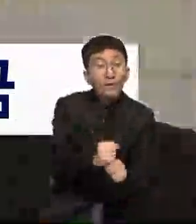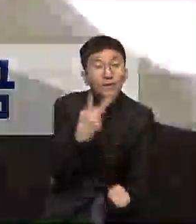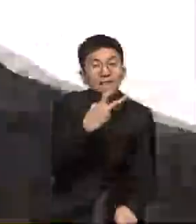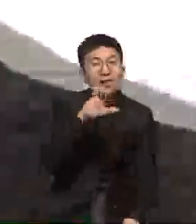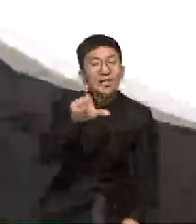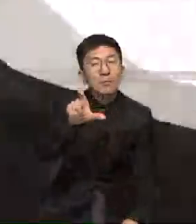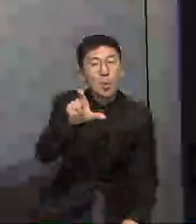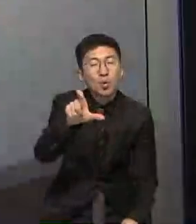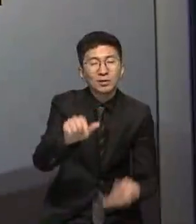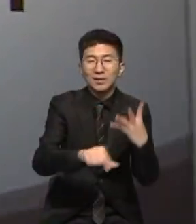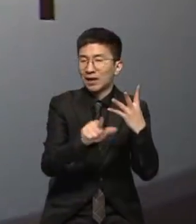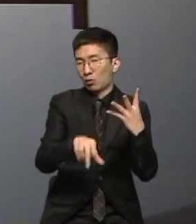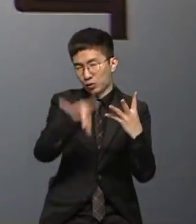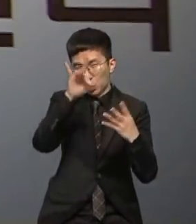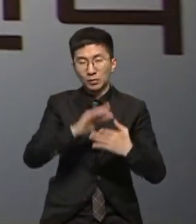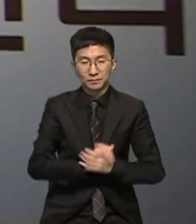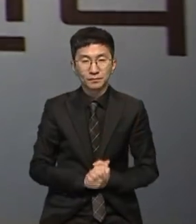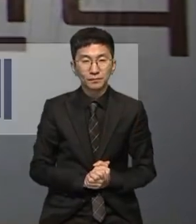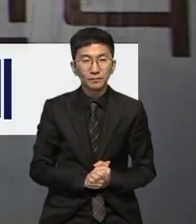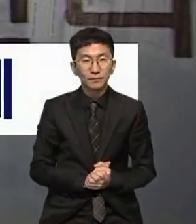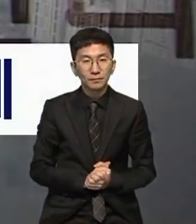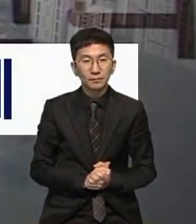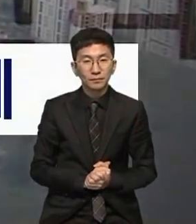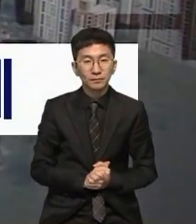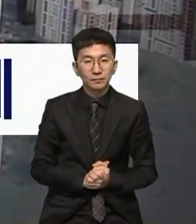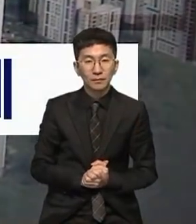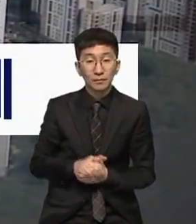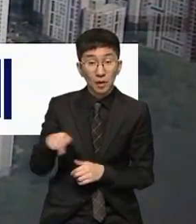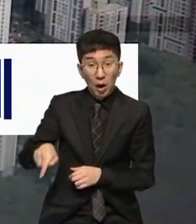화천대유가 대장동 우선협상대상자로 선정된 지 일주일 뒤입니다.